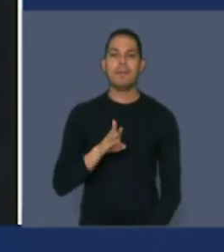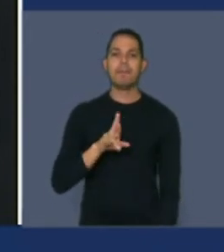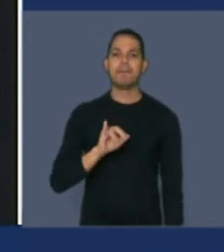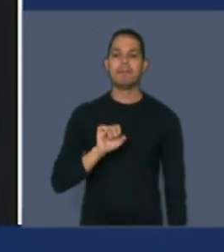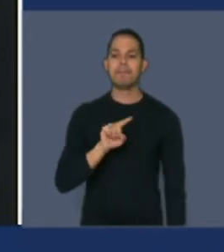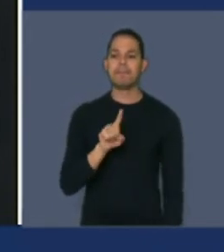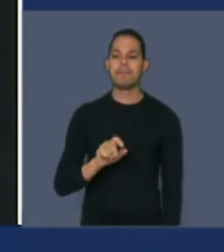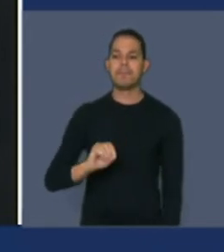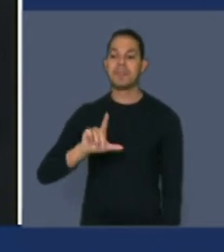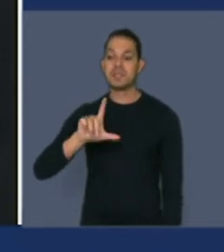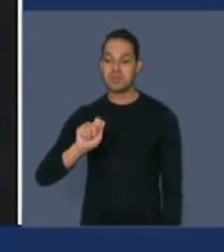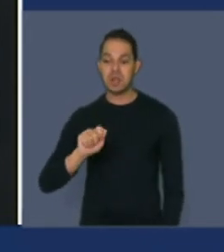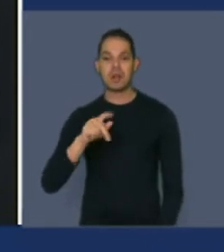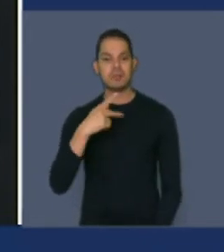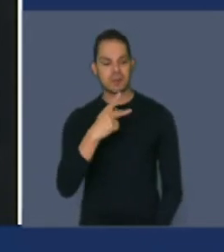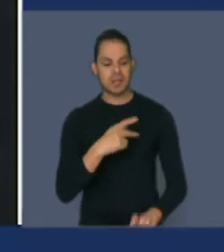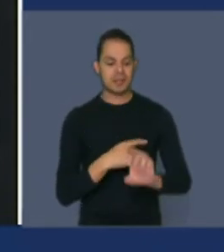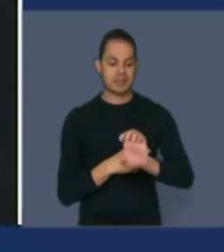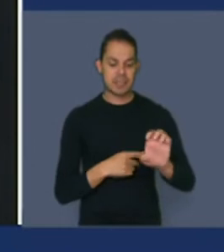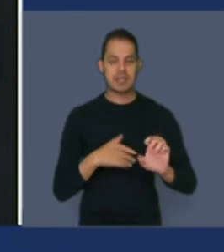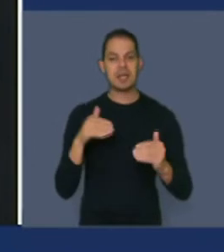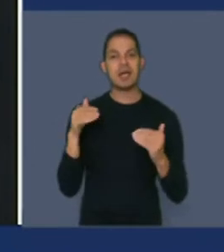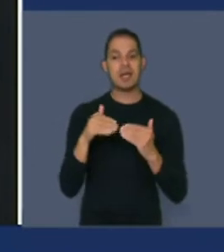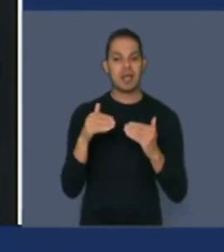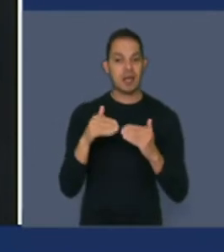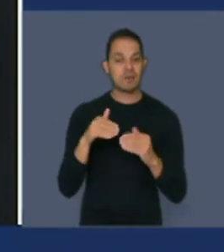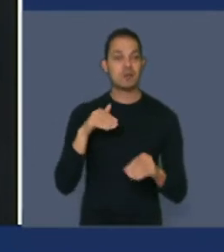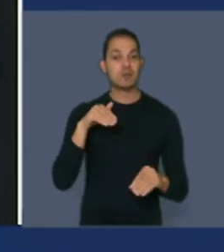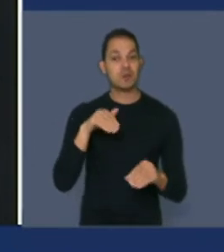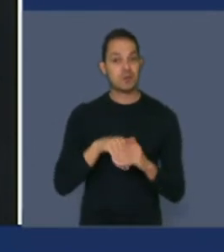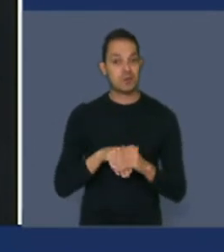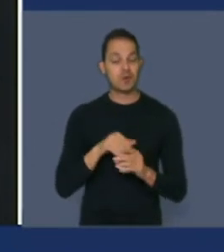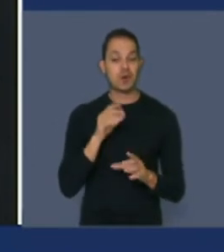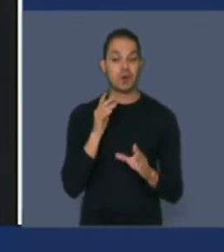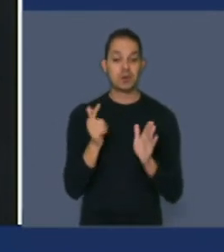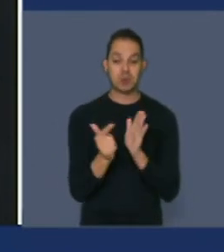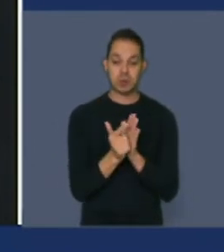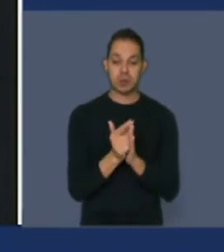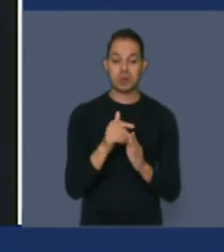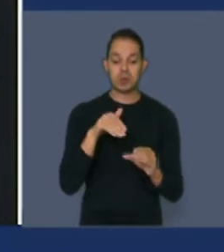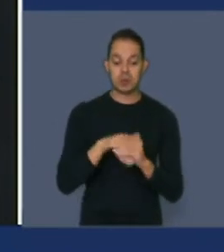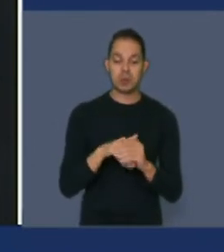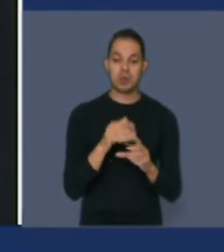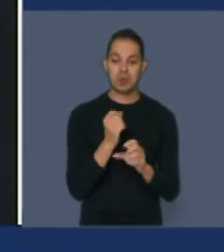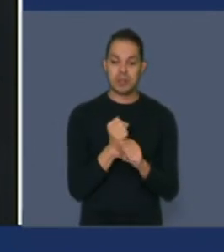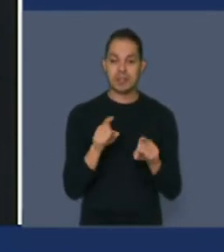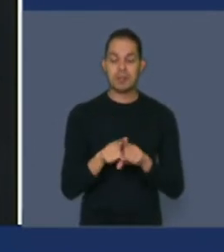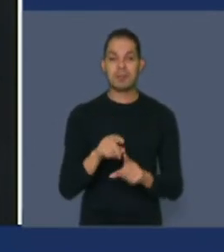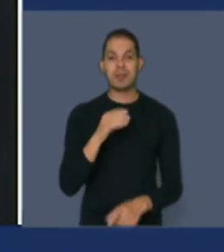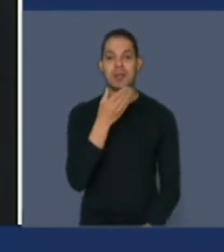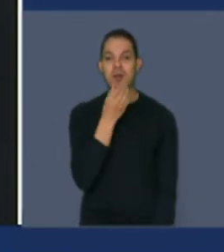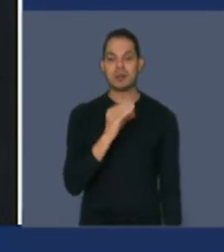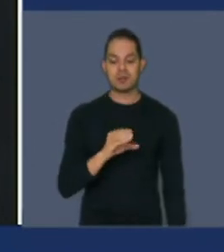ESQUERDA, É A FAVOR DO, ERA A FAVOR DO VOTO AUDITÁVEL IMPRESSO, CIRO GOMES É A FAVOR. E O PRÓPRIO LULA É A FAVOR. QUANDO ELE DISSE, NUM